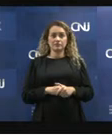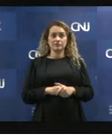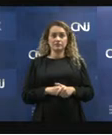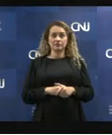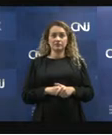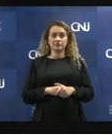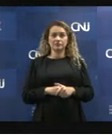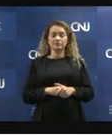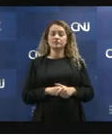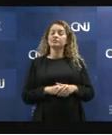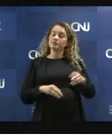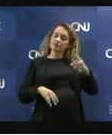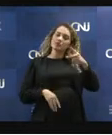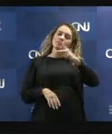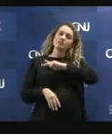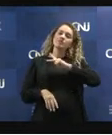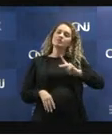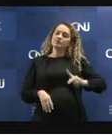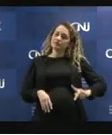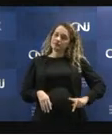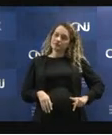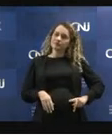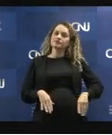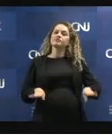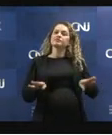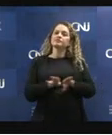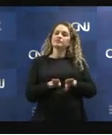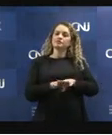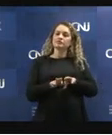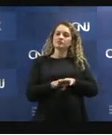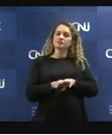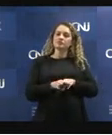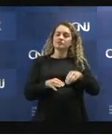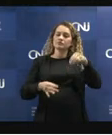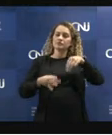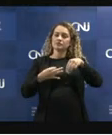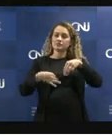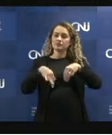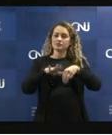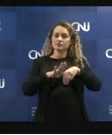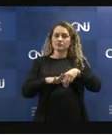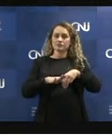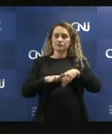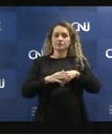Excelêntissimo senhor presidente, Excelentíssima Senhora Ministra, Corregedora Nacional de Justiça e demais conselheiros.